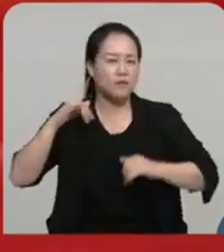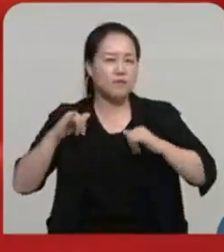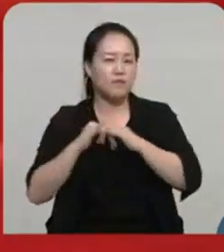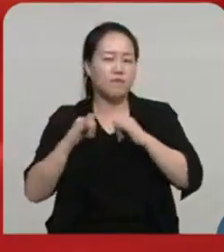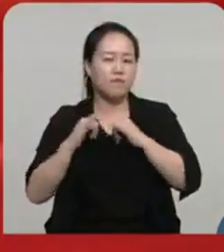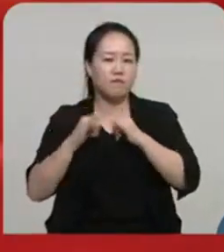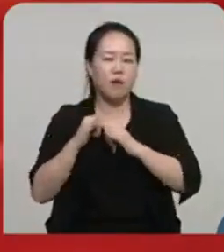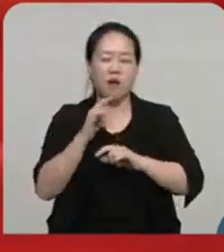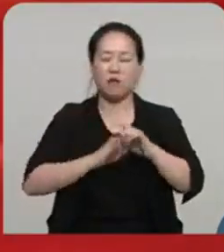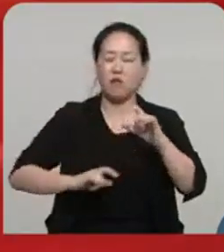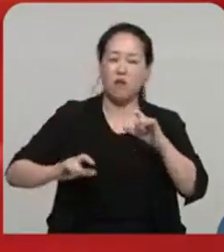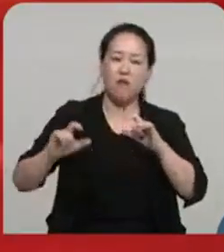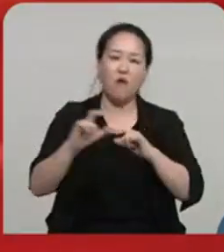kbs 뉴스 서승신입니다.